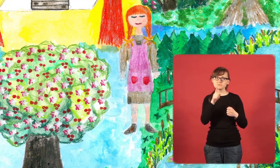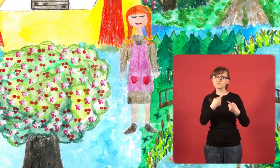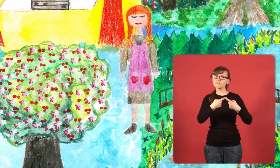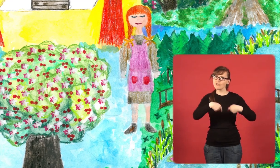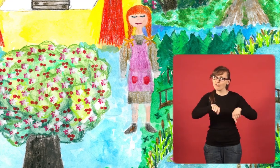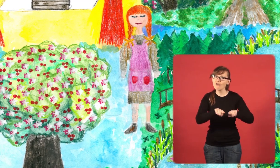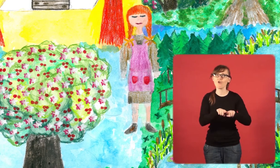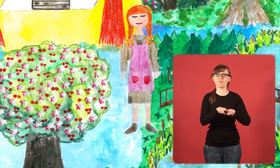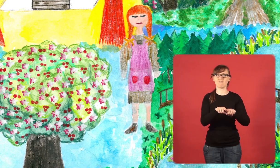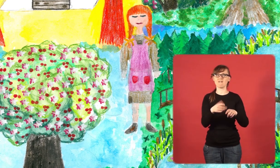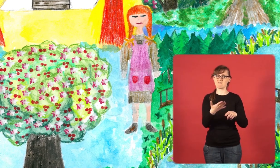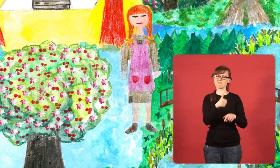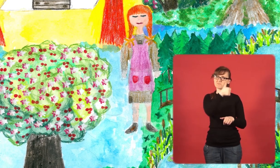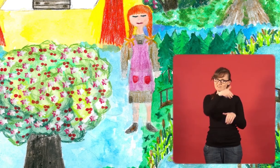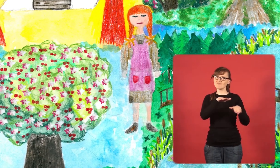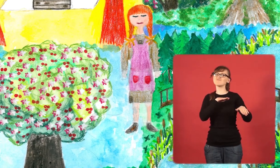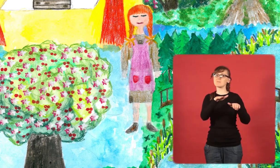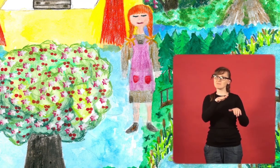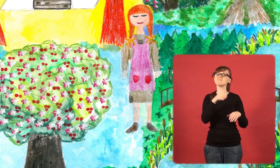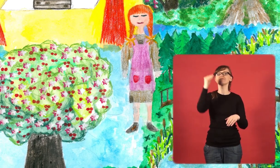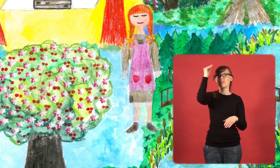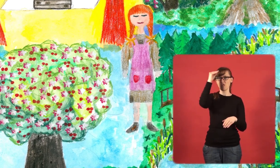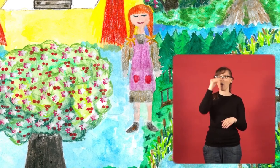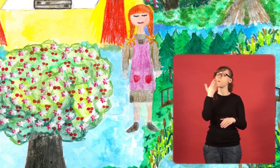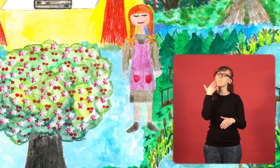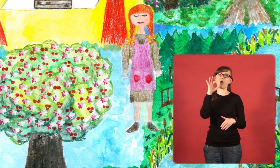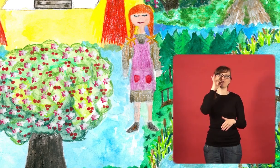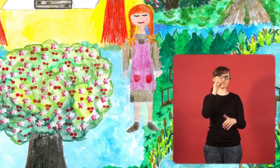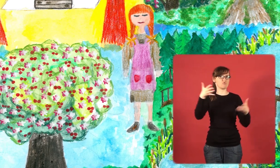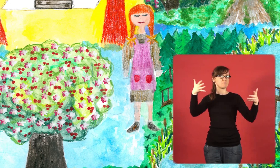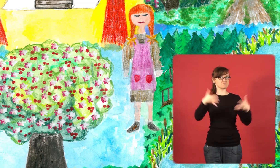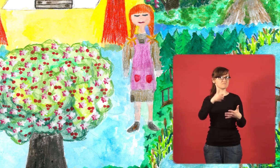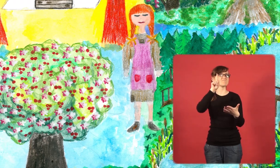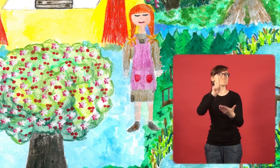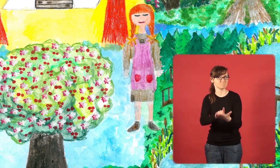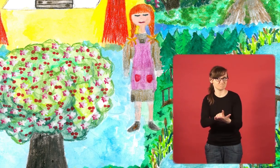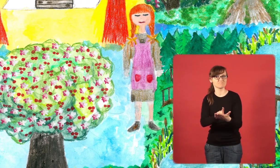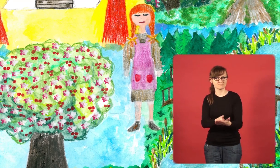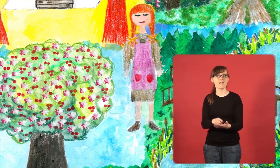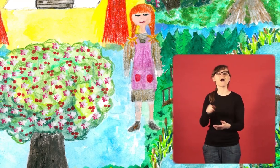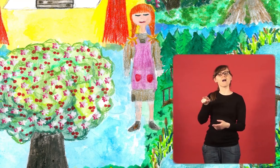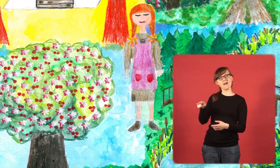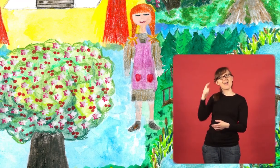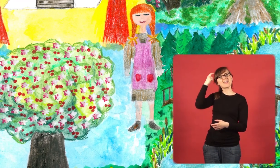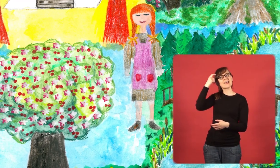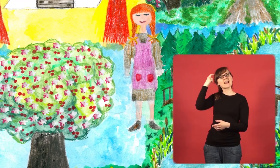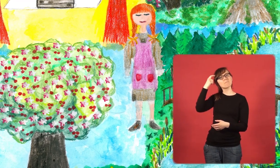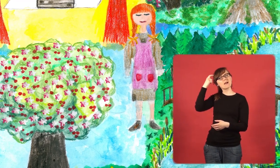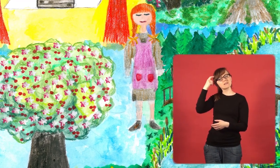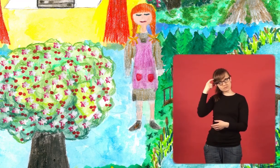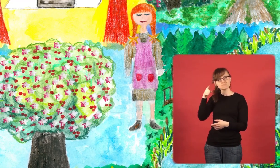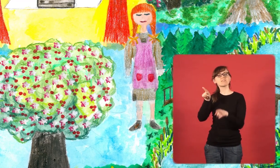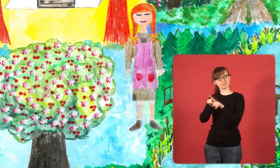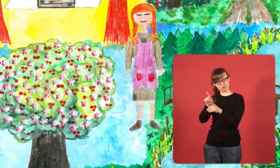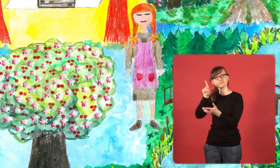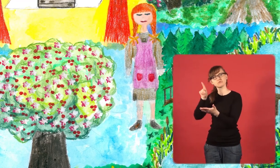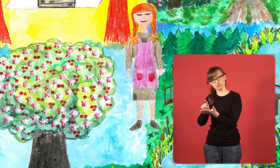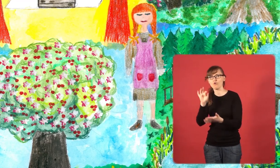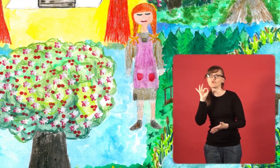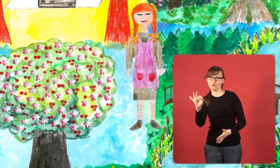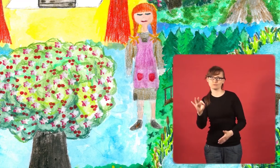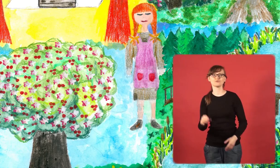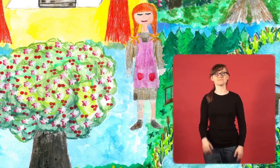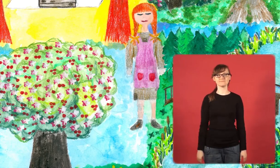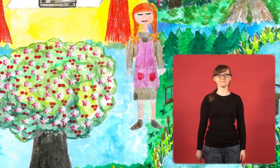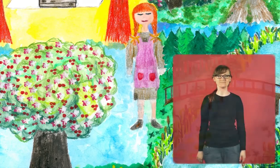Marzenie Ani się spełniły. Ania i Gilbert zdali egzamin najlepiej, a nazwisko Ani jest pierwsze na liście.